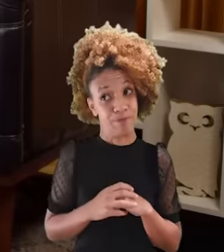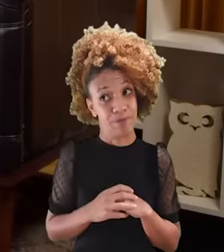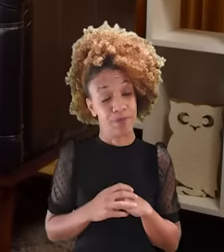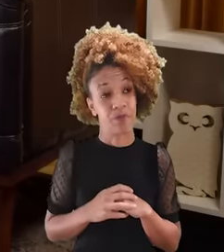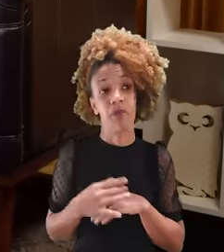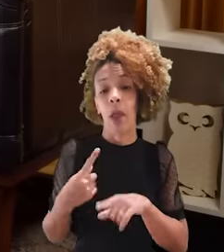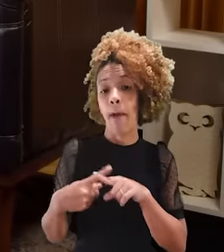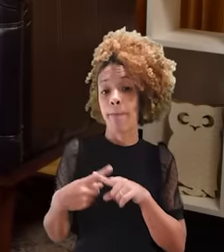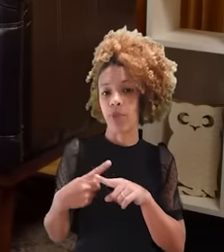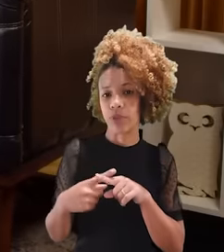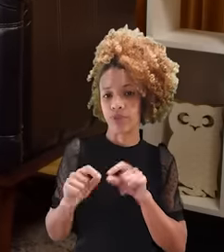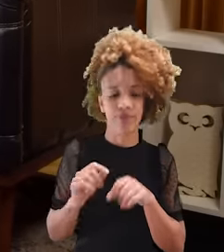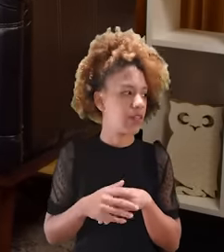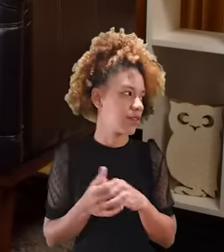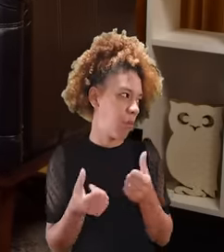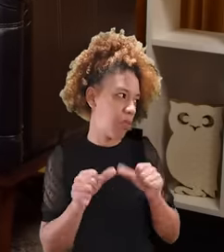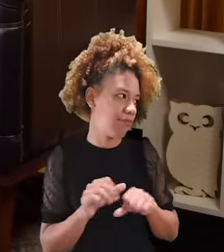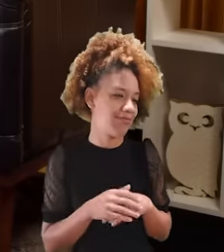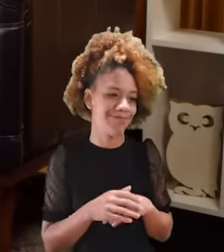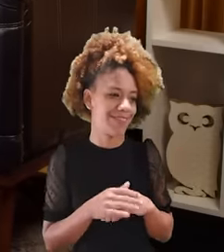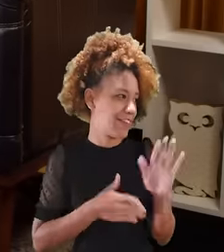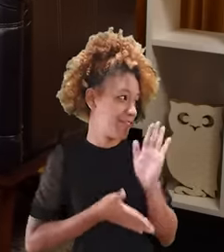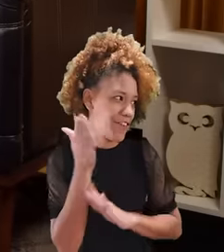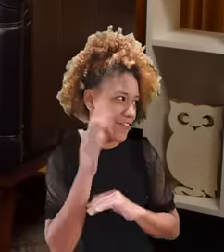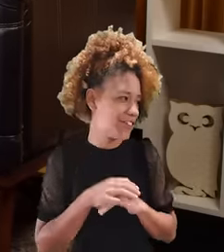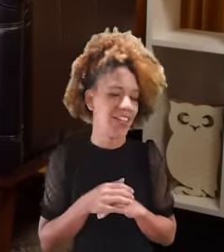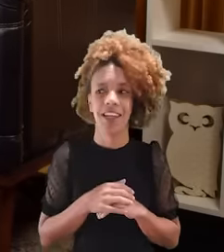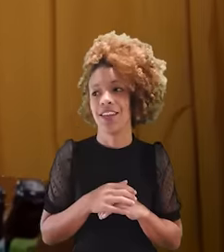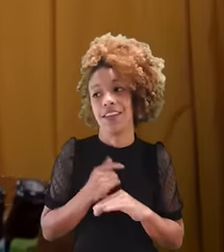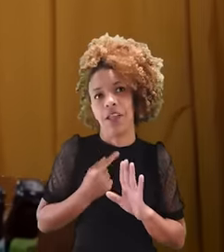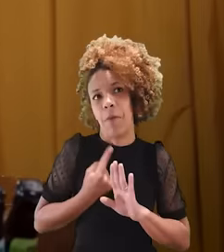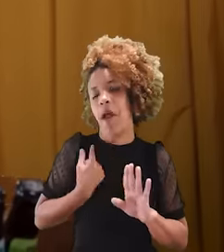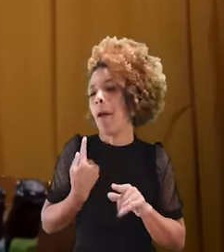porque aí aí você foge você sai correndo você sai de um espetáculo por exemplo eu quando saio quando